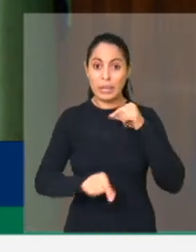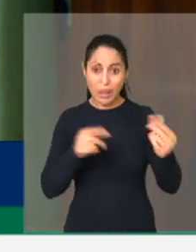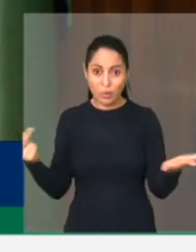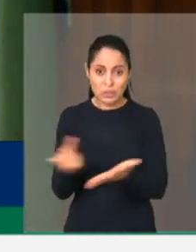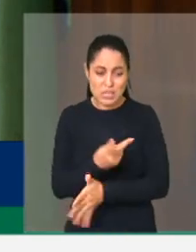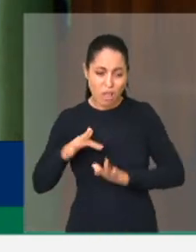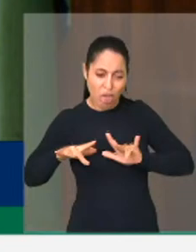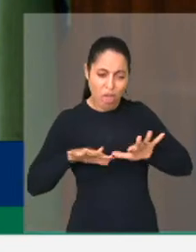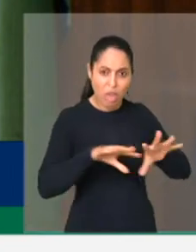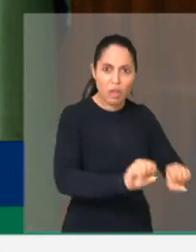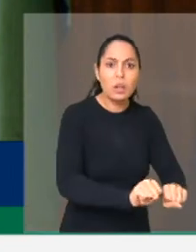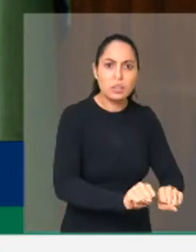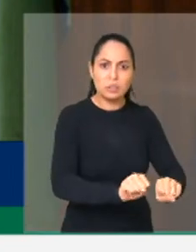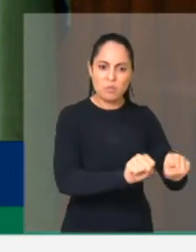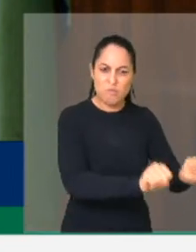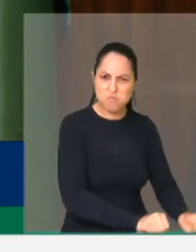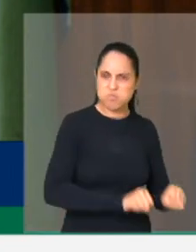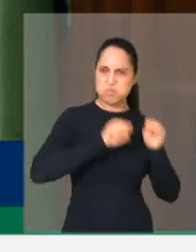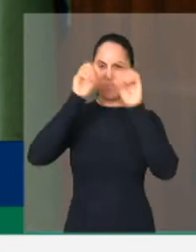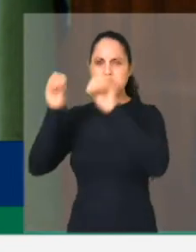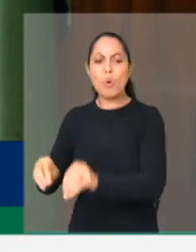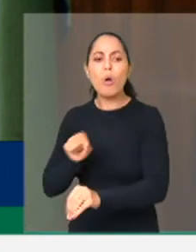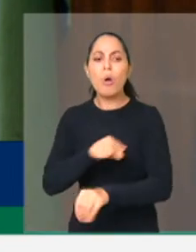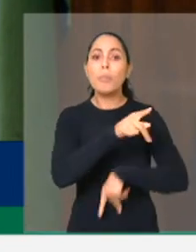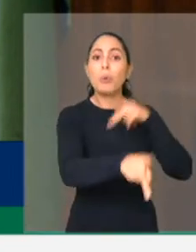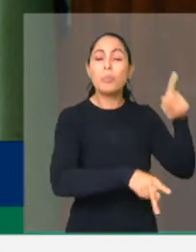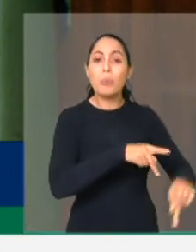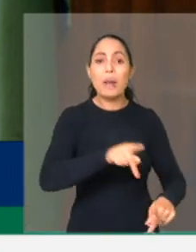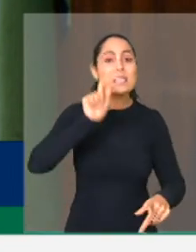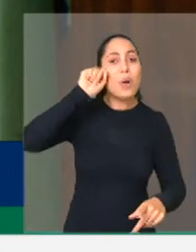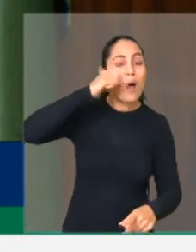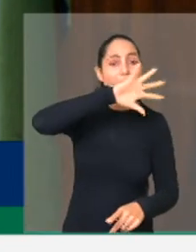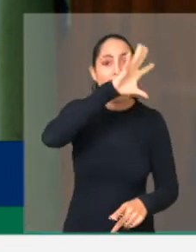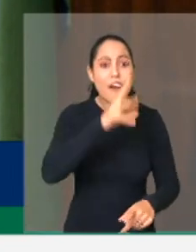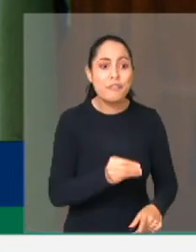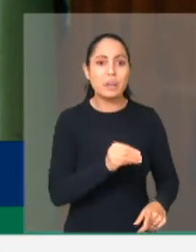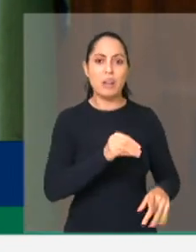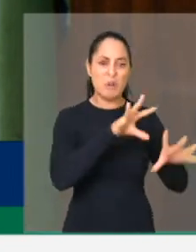QUE QUERÍAMOS QUE FICASSEM NO LIXO DA HISTÓRIA BRASILEIRA E